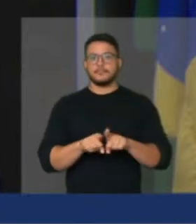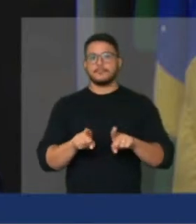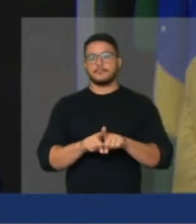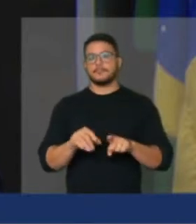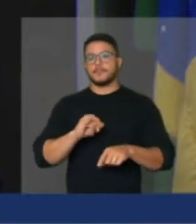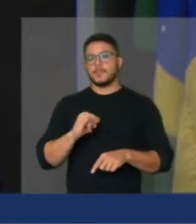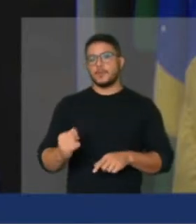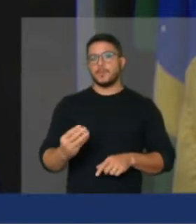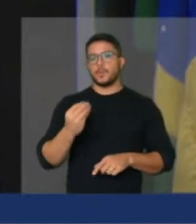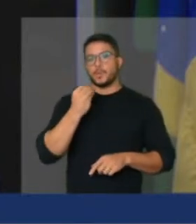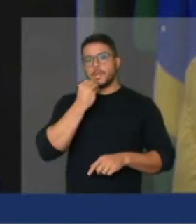PRINCIPAL E DAS DEMAIS PROPOSTAS APENSADAS, INCLUSIVE